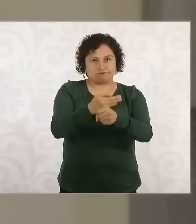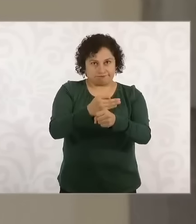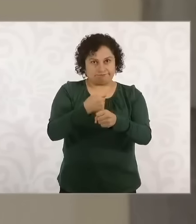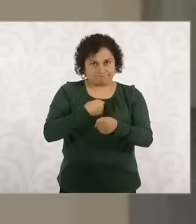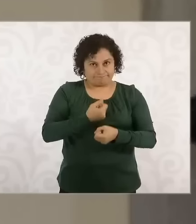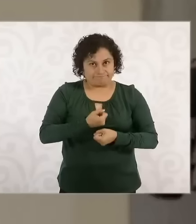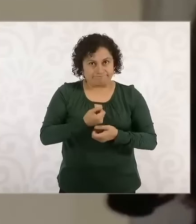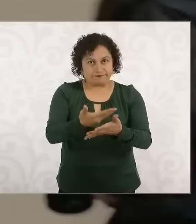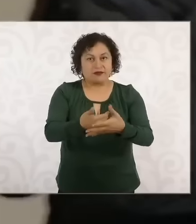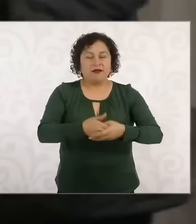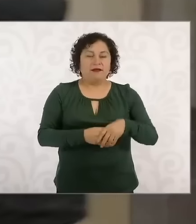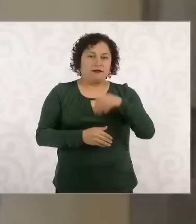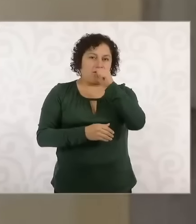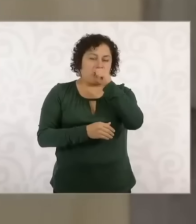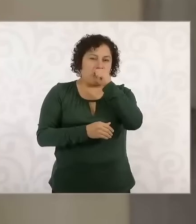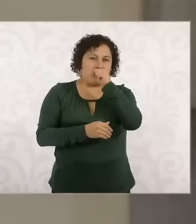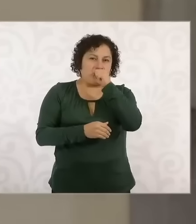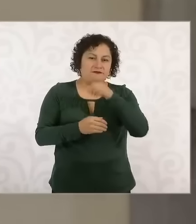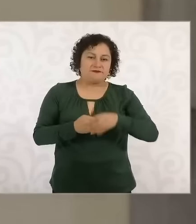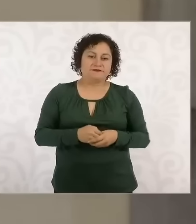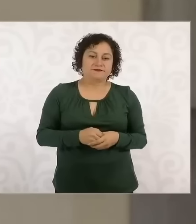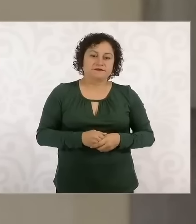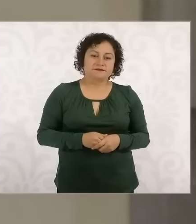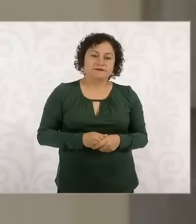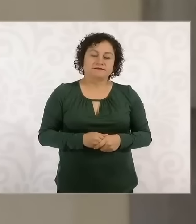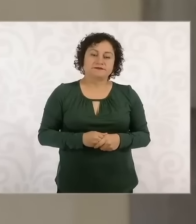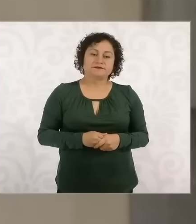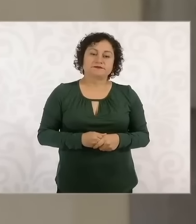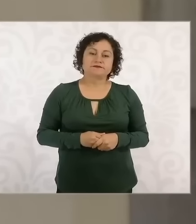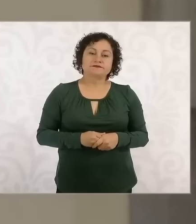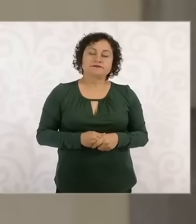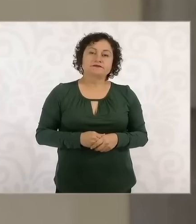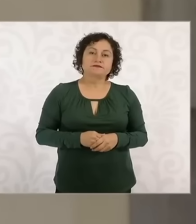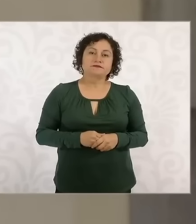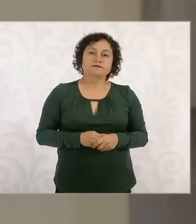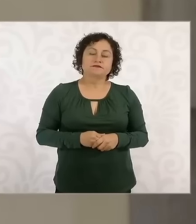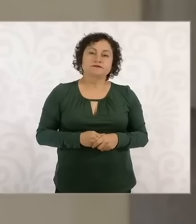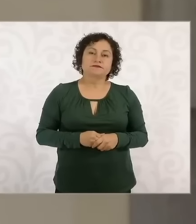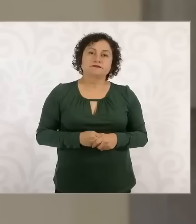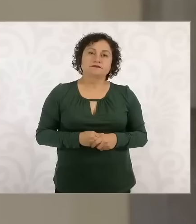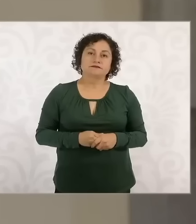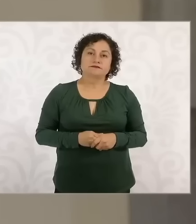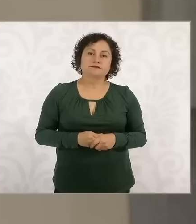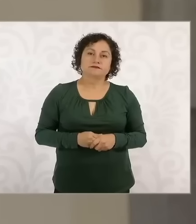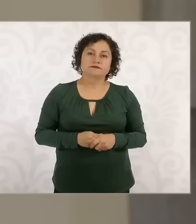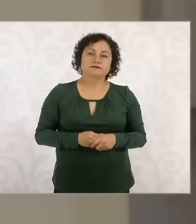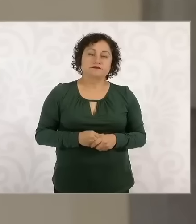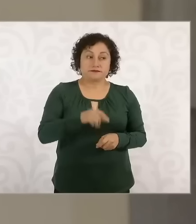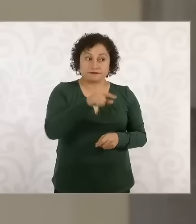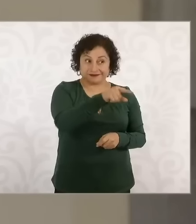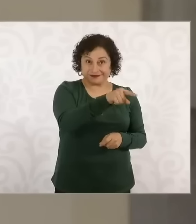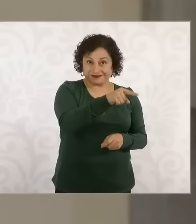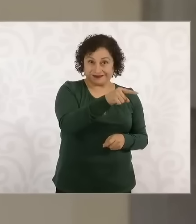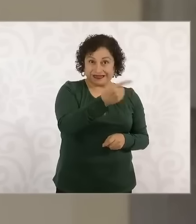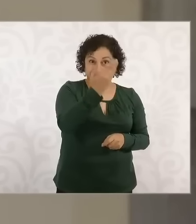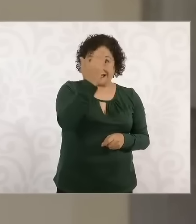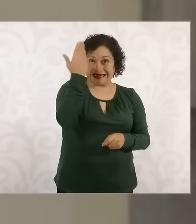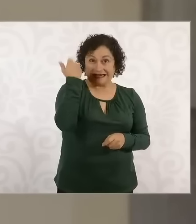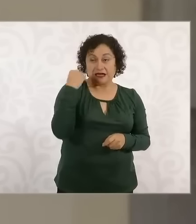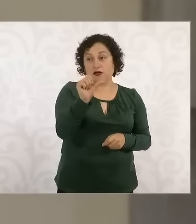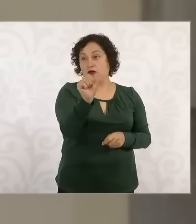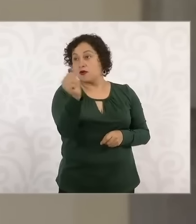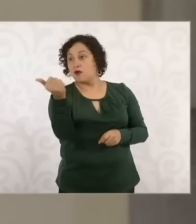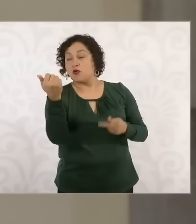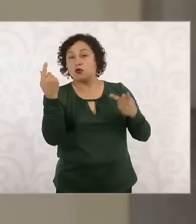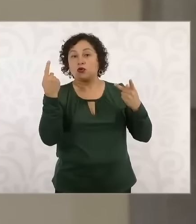cuando estaban analizando algo que que estaban sobre su salud, dice, "Se me salió la lágrima